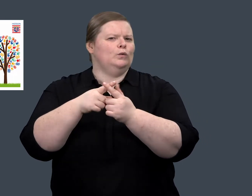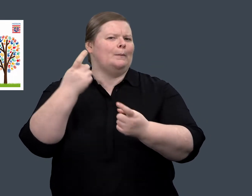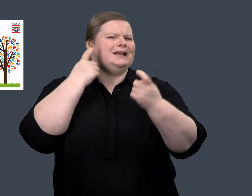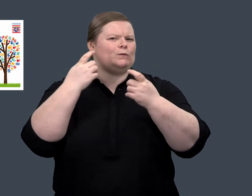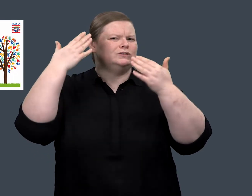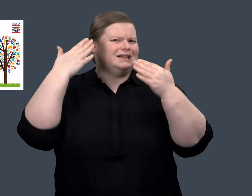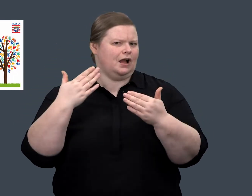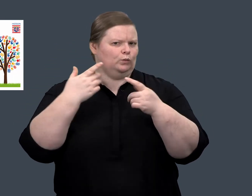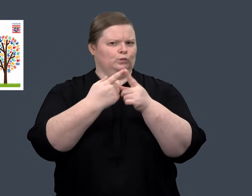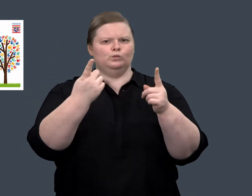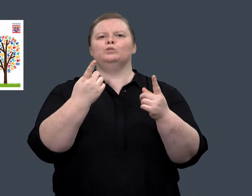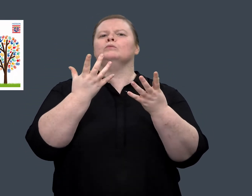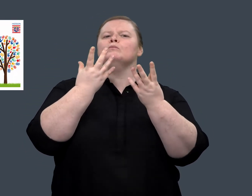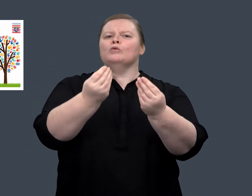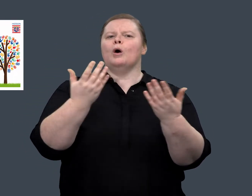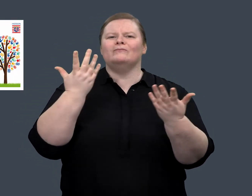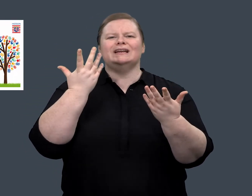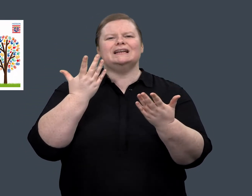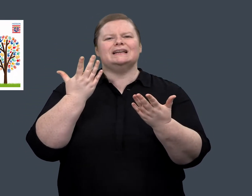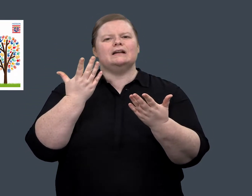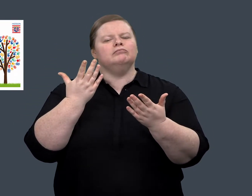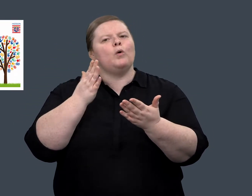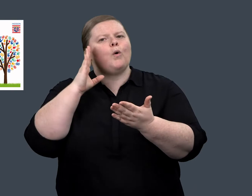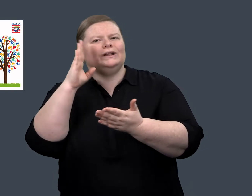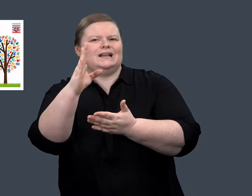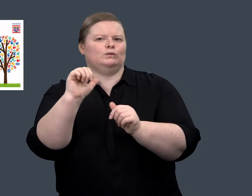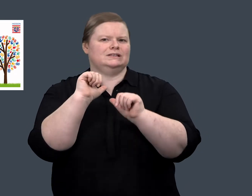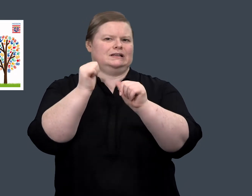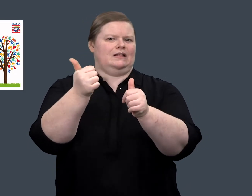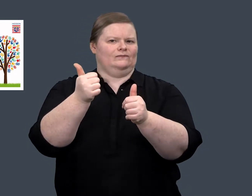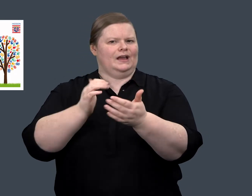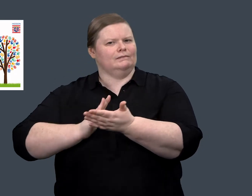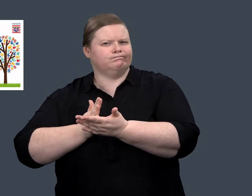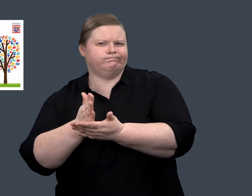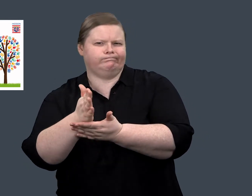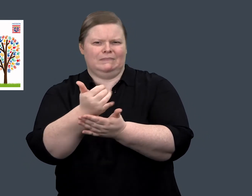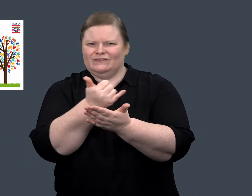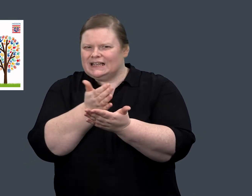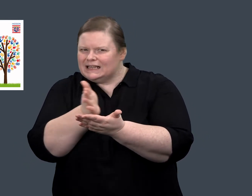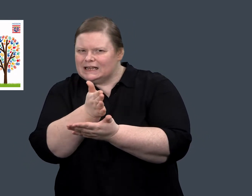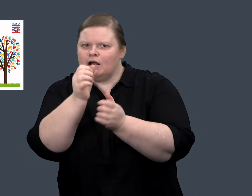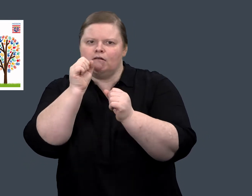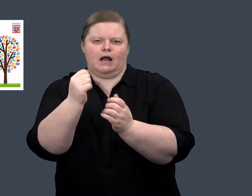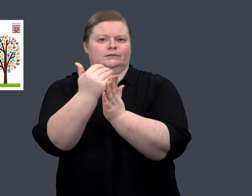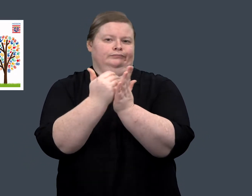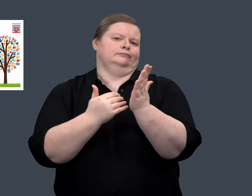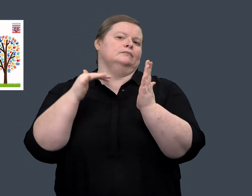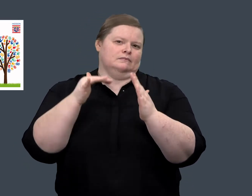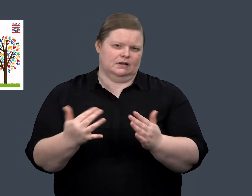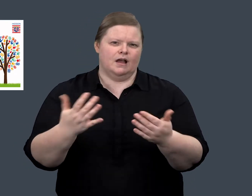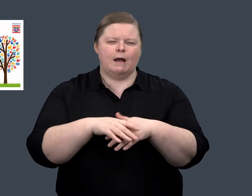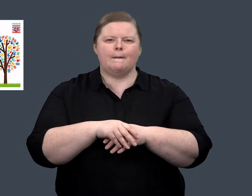und Migrationshintergrund entwickelt.